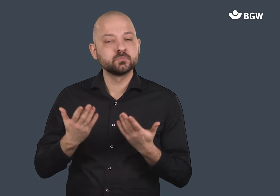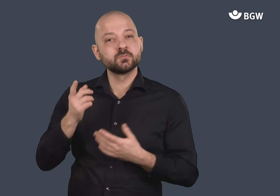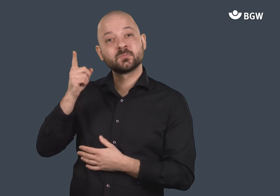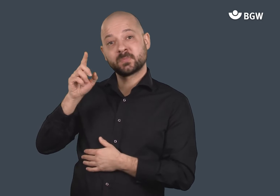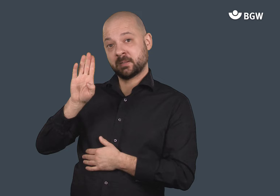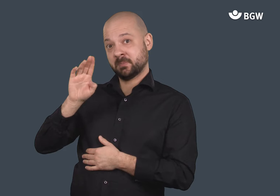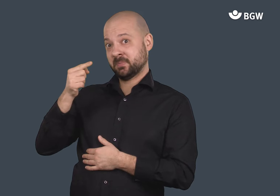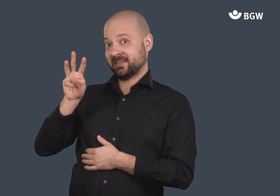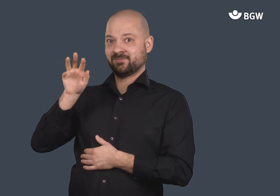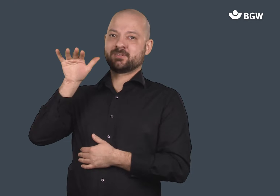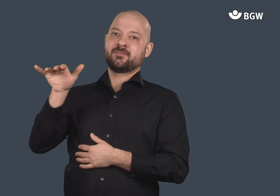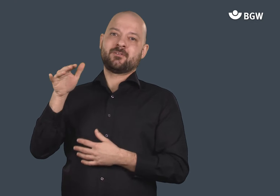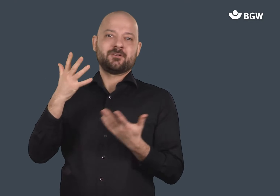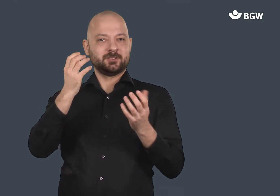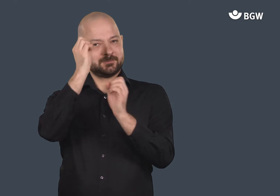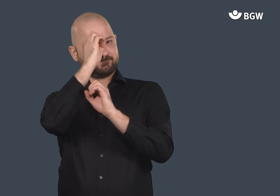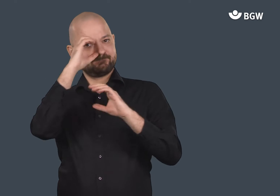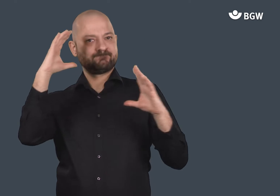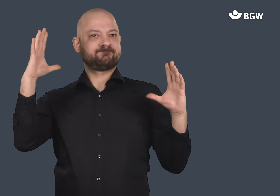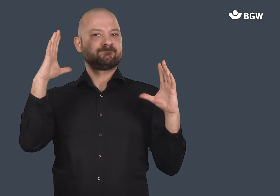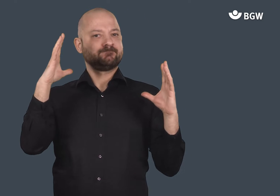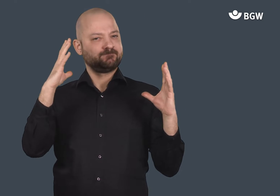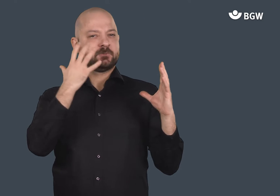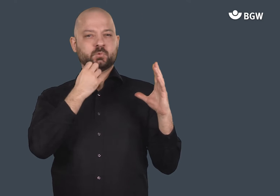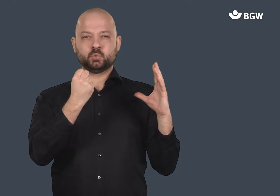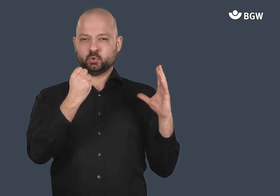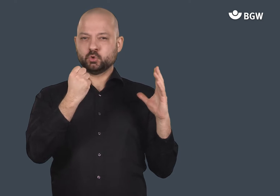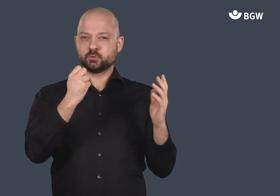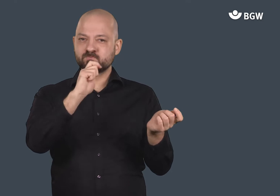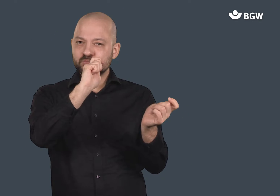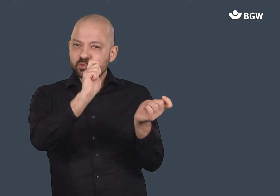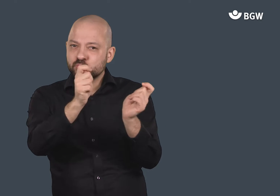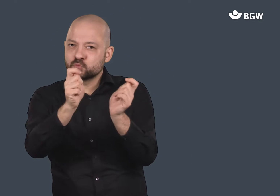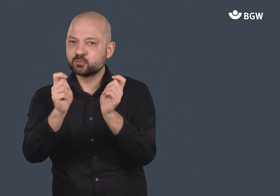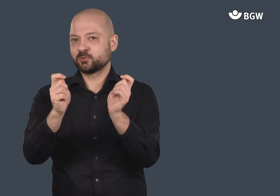Die BGW hat ein Konzept zur Umstellung